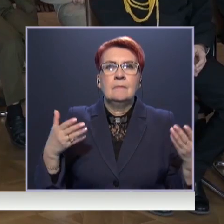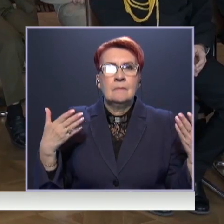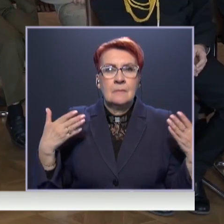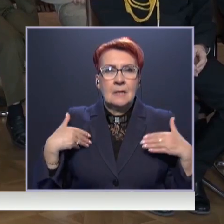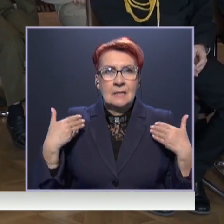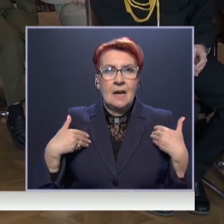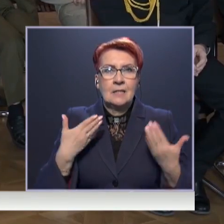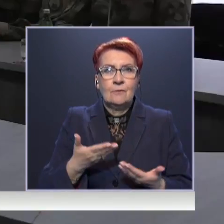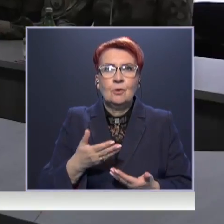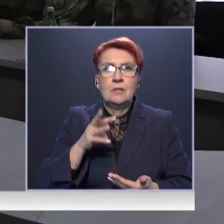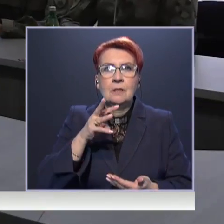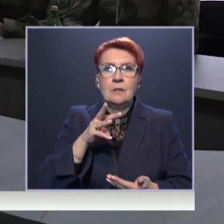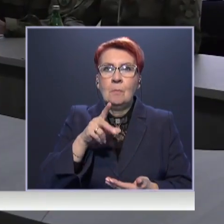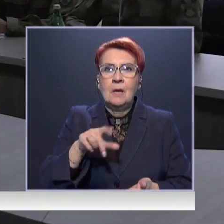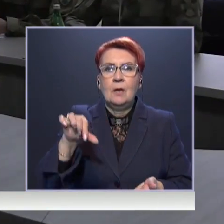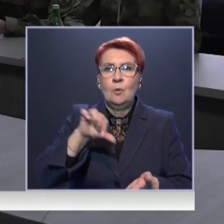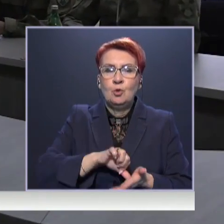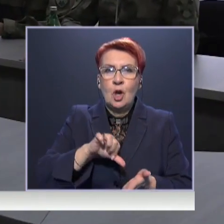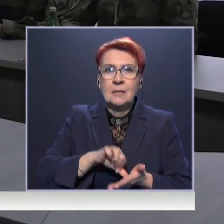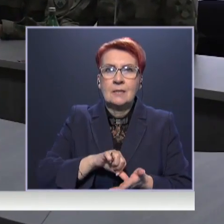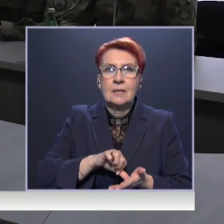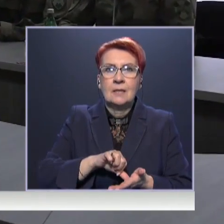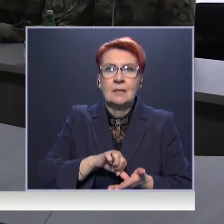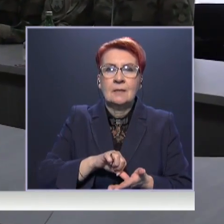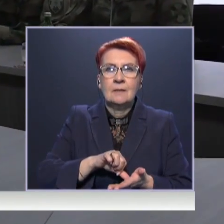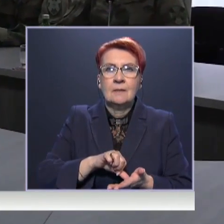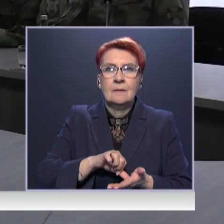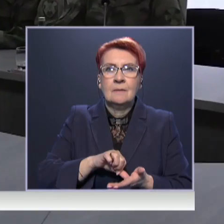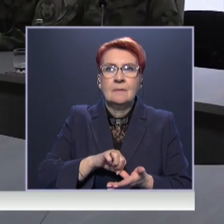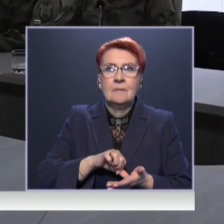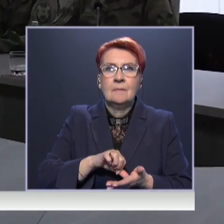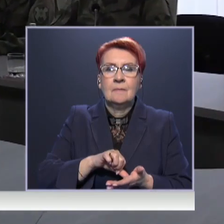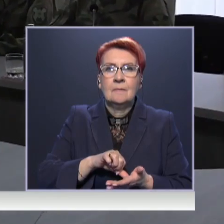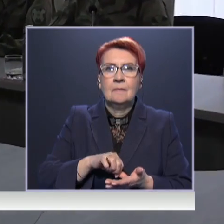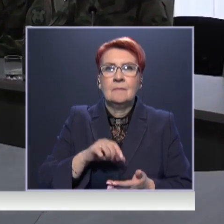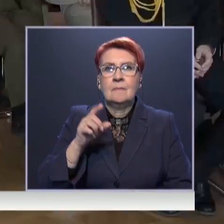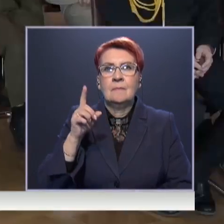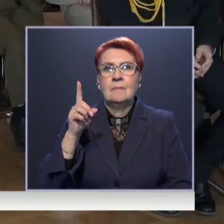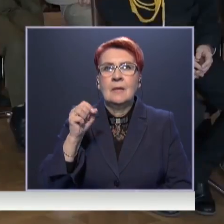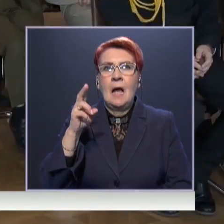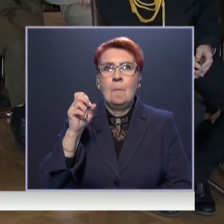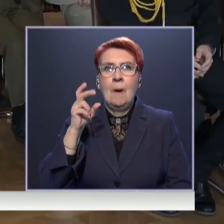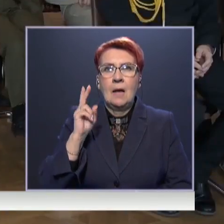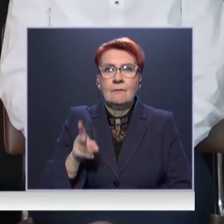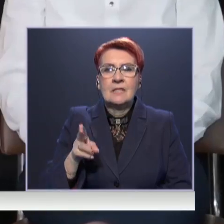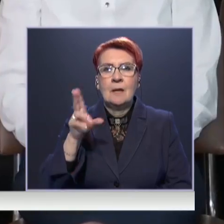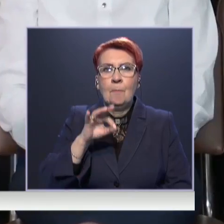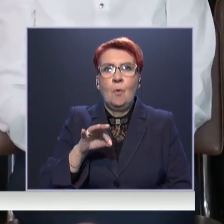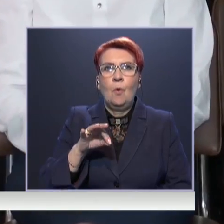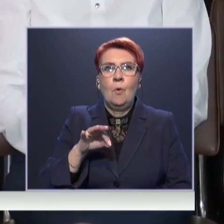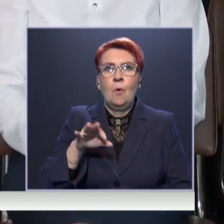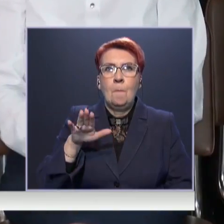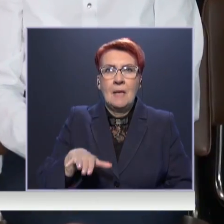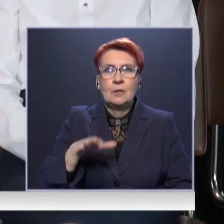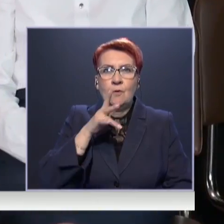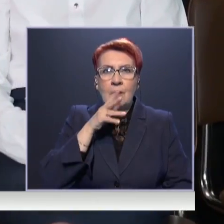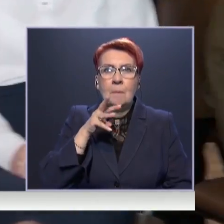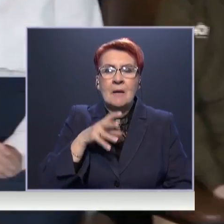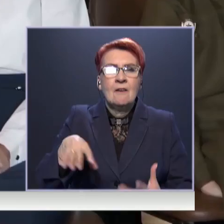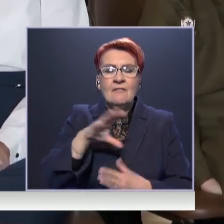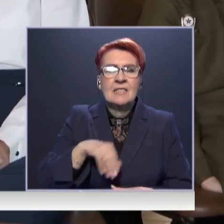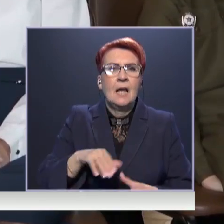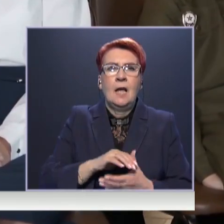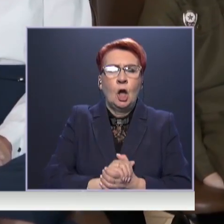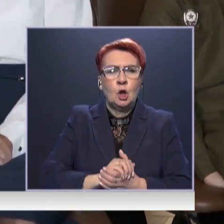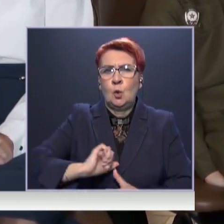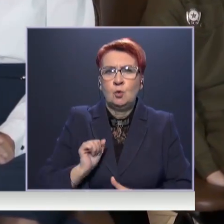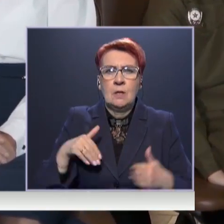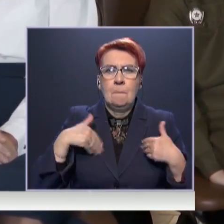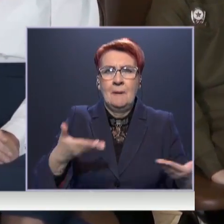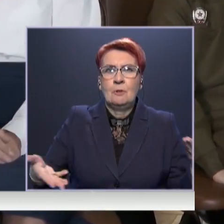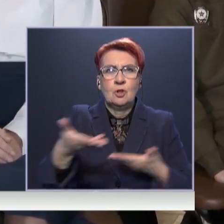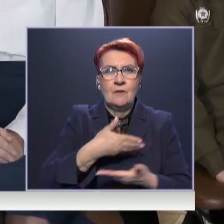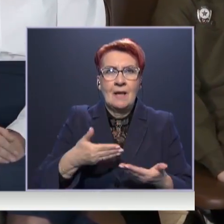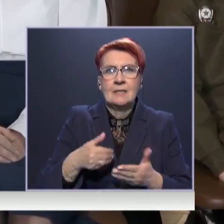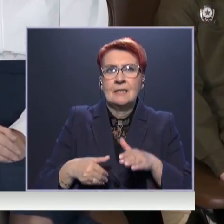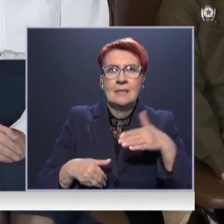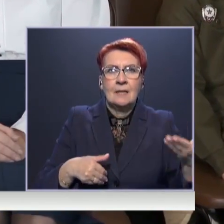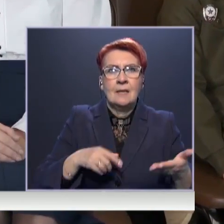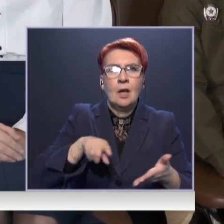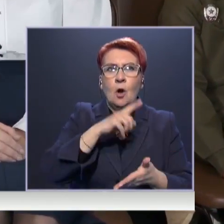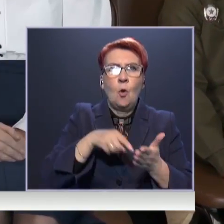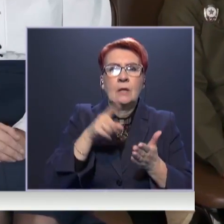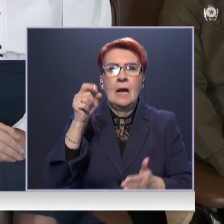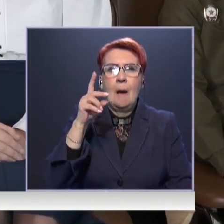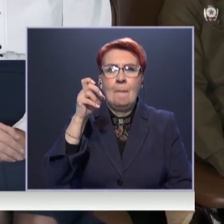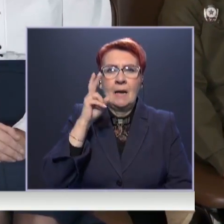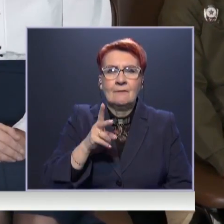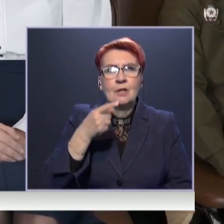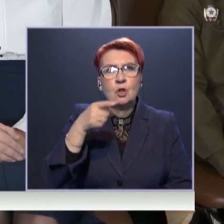стороны нашей необъятной Родины мы горячо Приветствуем